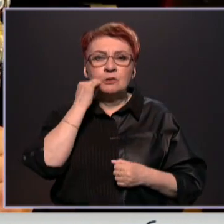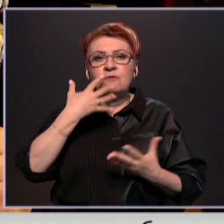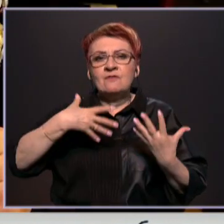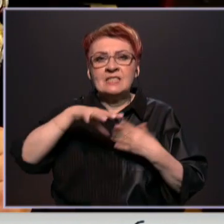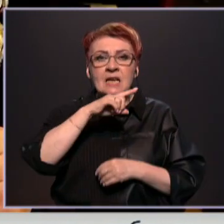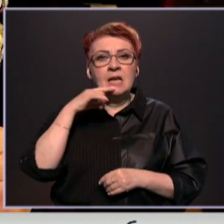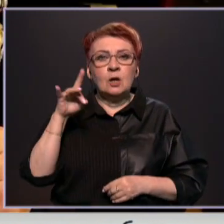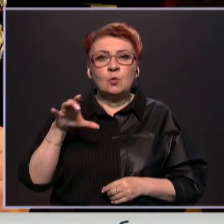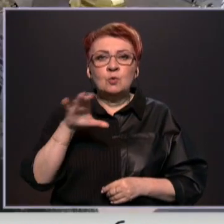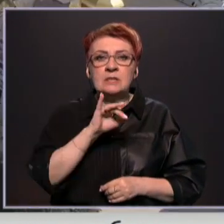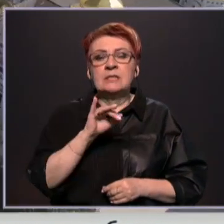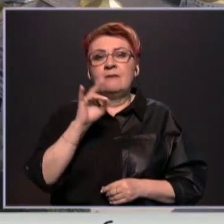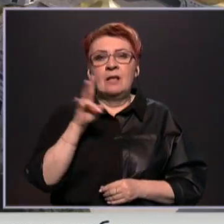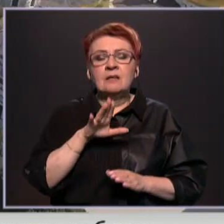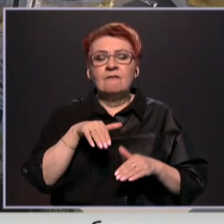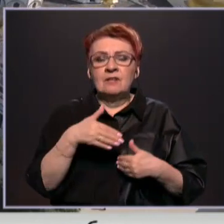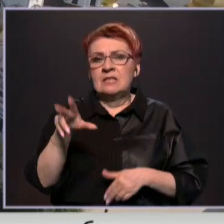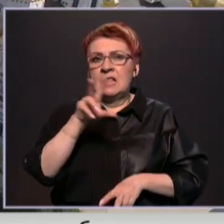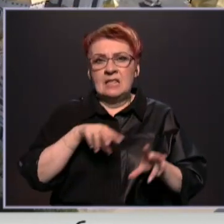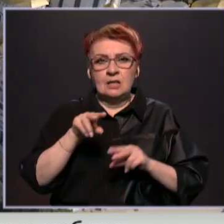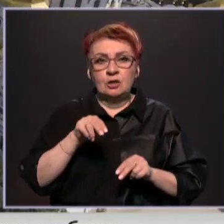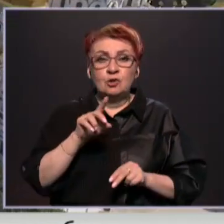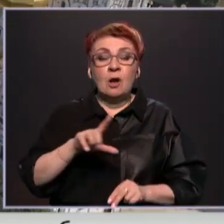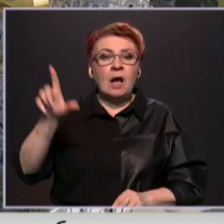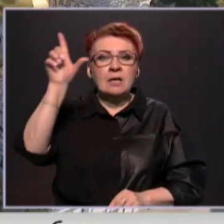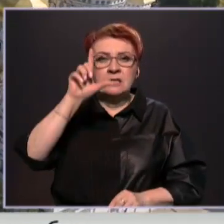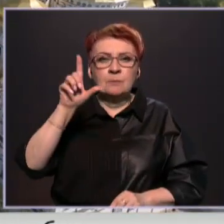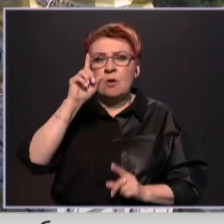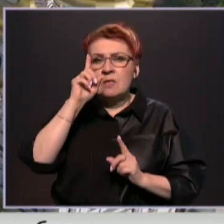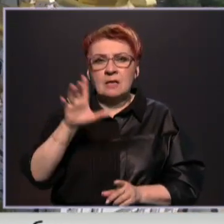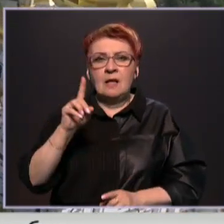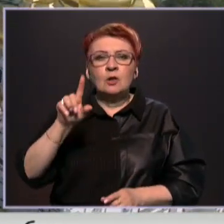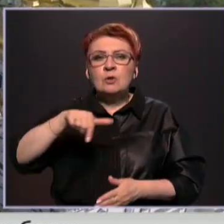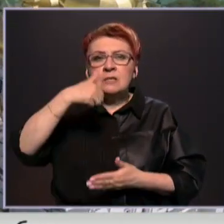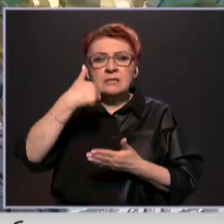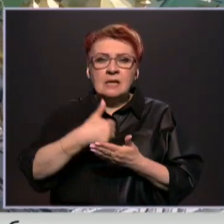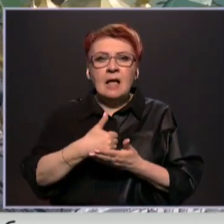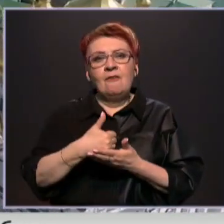Руси Владыка выразил надежду на то что Господь не оставит одну из главных колыбелей русского